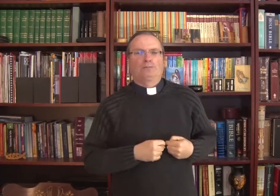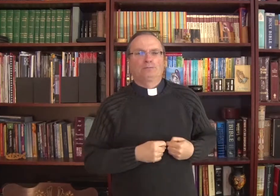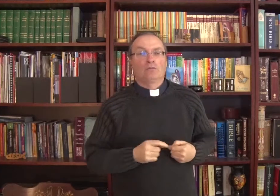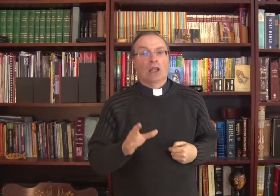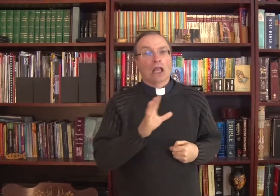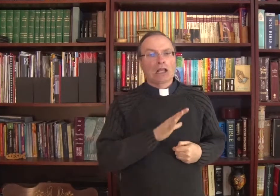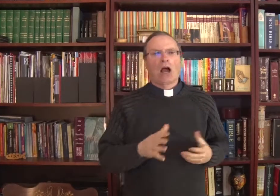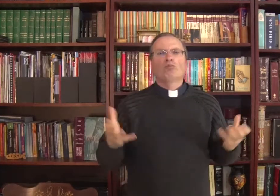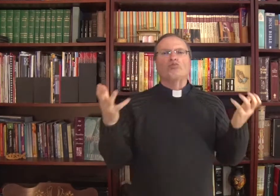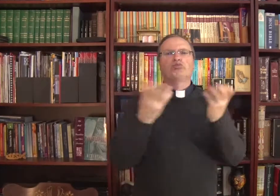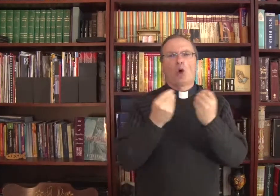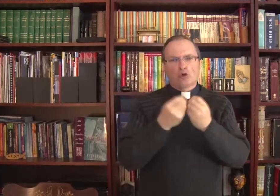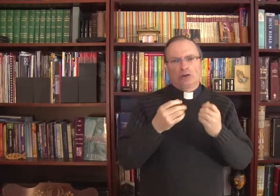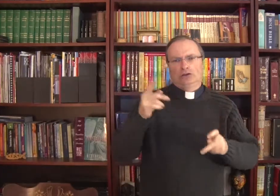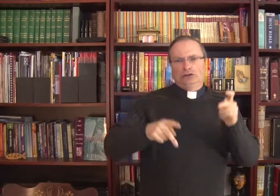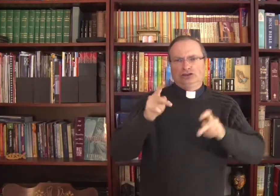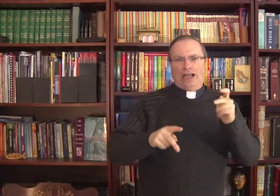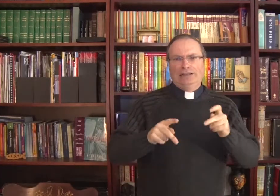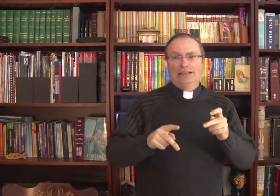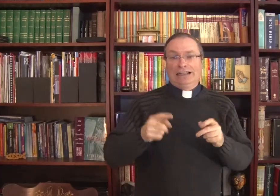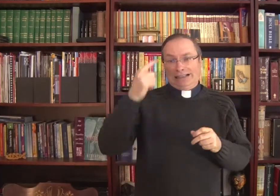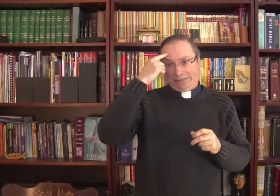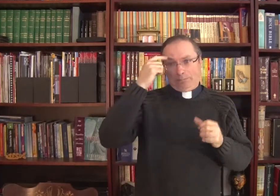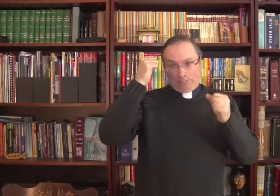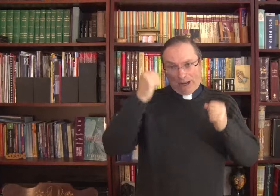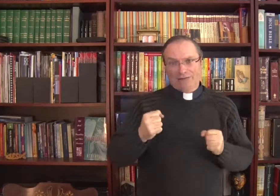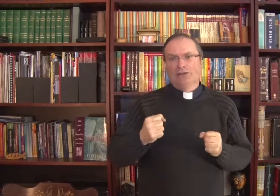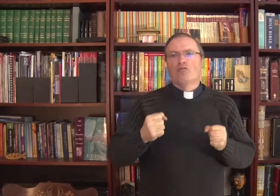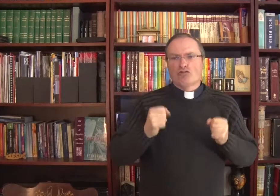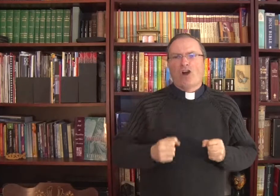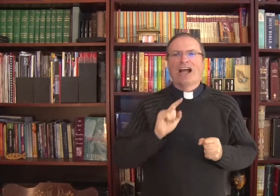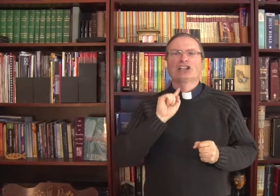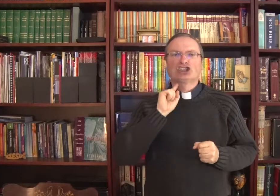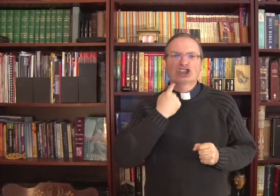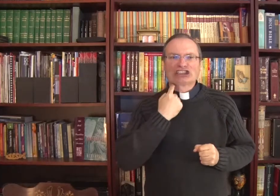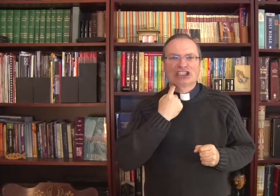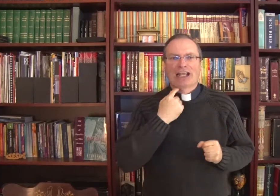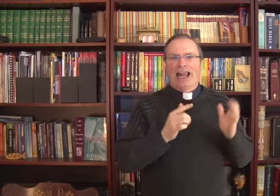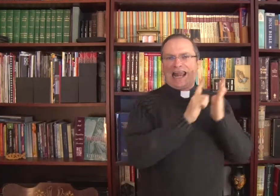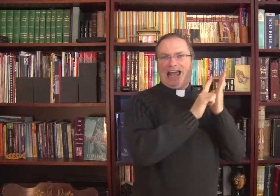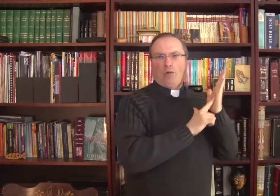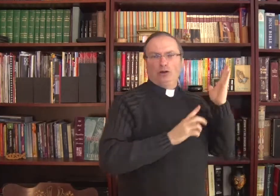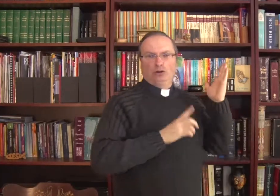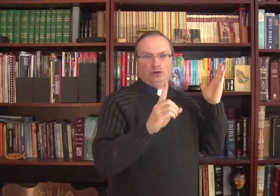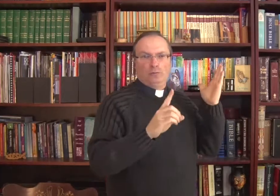Il y a beaucoup de gens qui pensent pouvoir tricher la loi de Dieu,